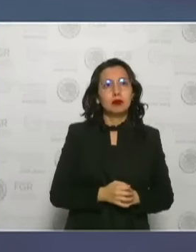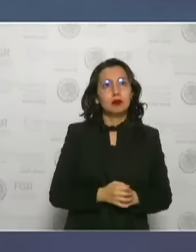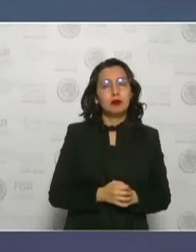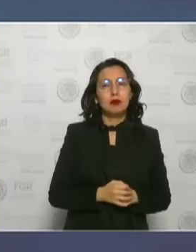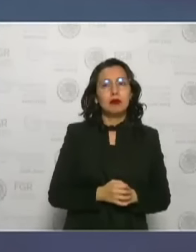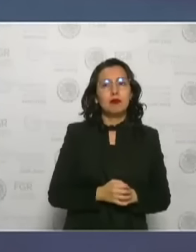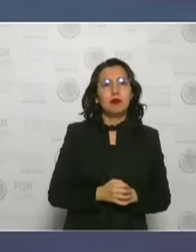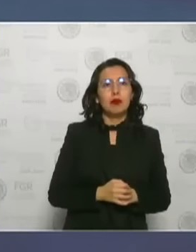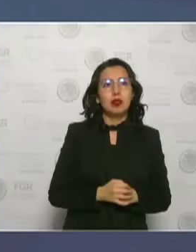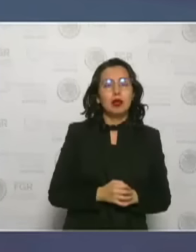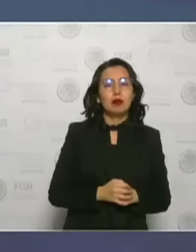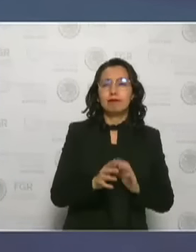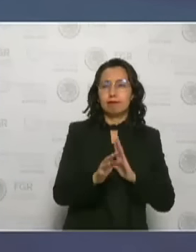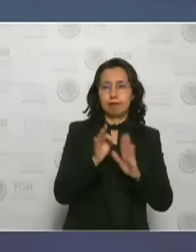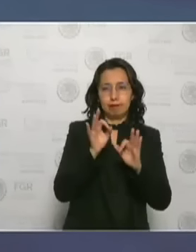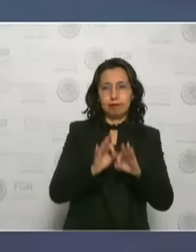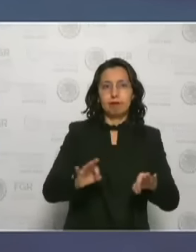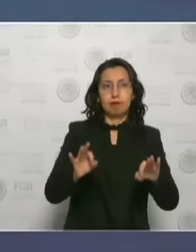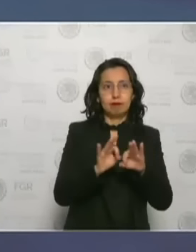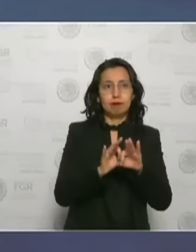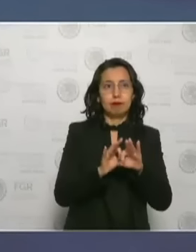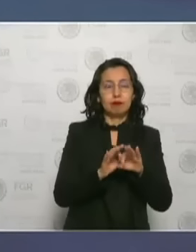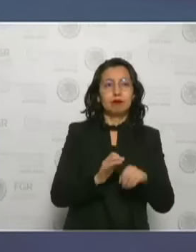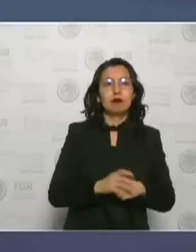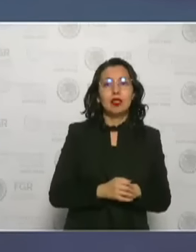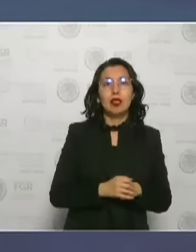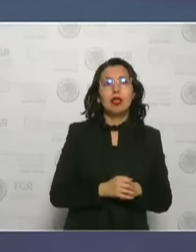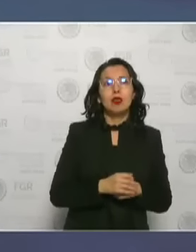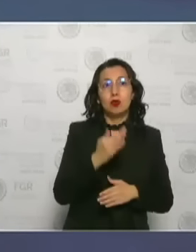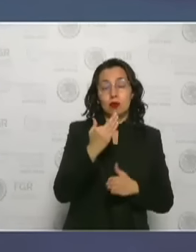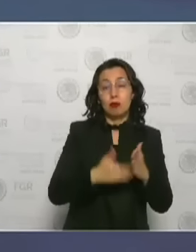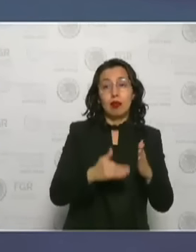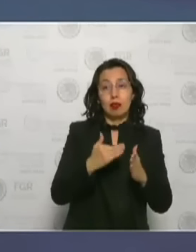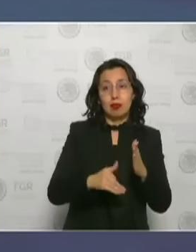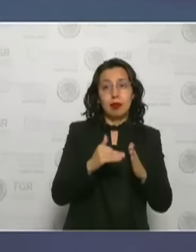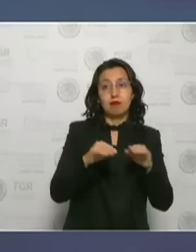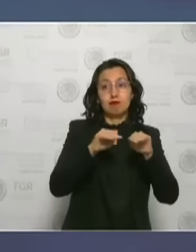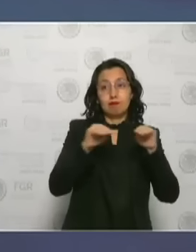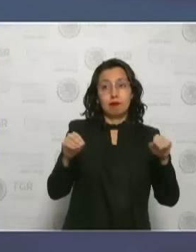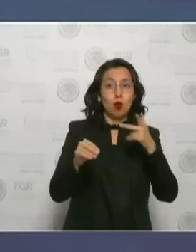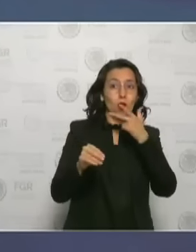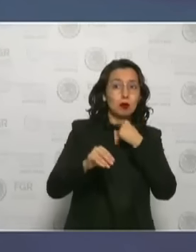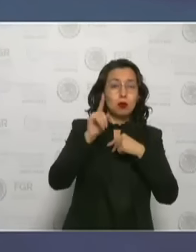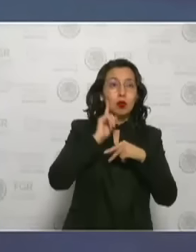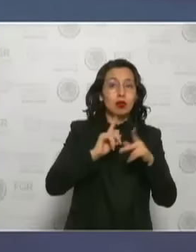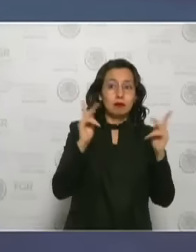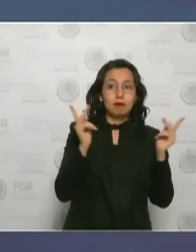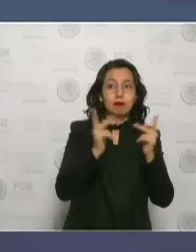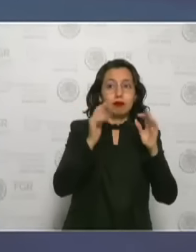puedo dejar de mencionar es el renglón pendiente de la paridad de género, la cual ya se refleja